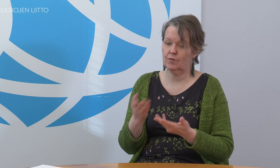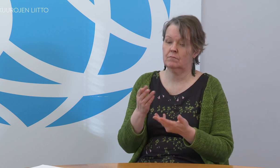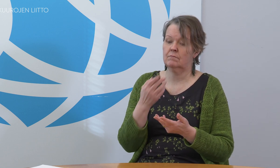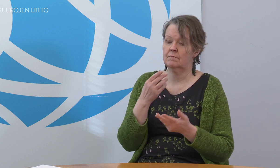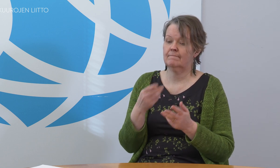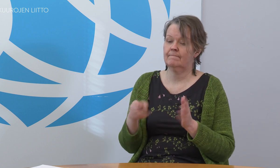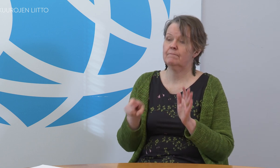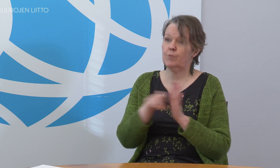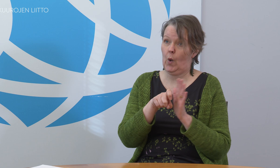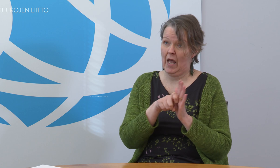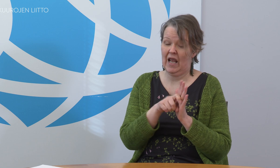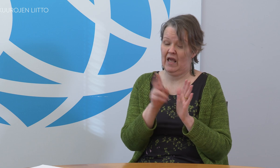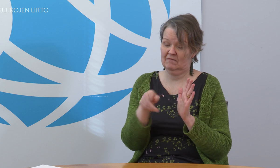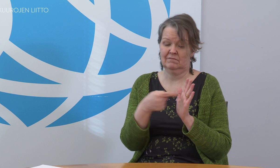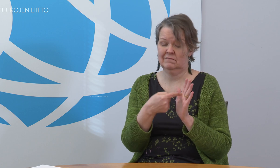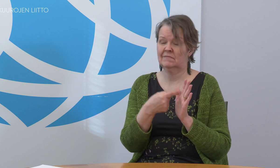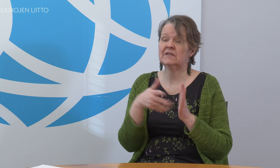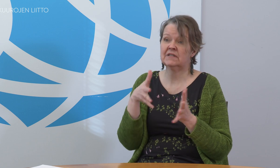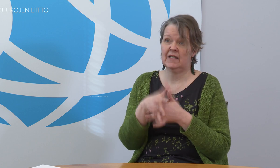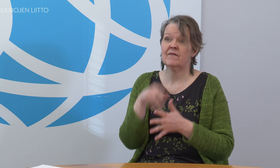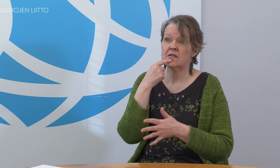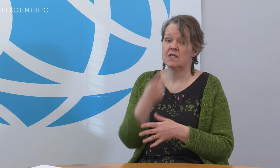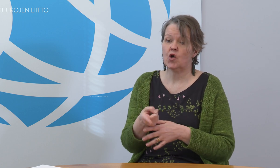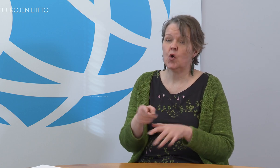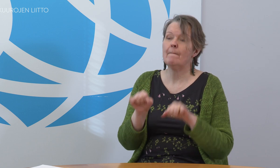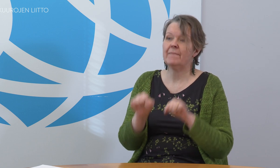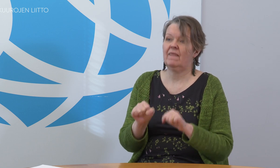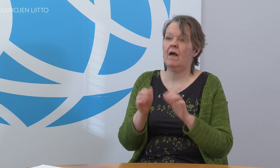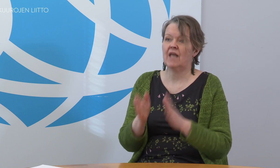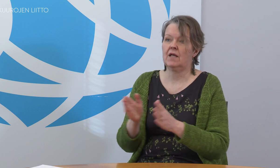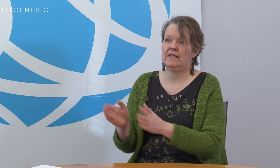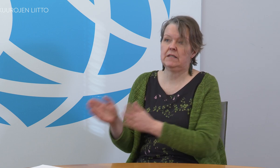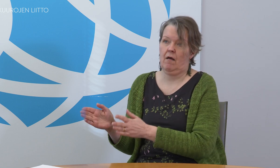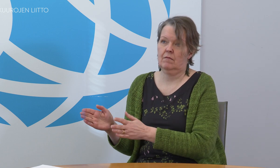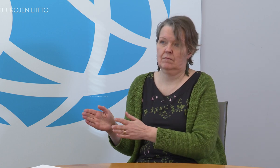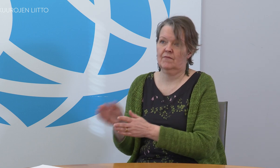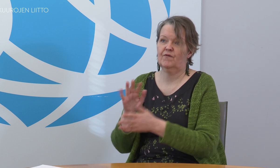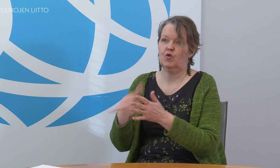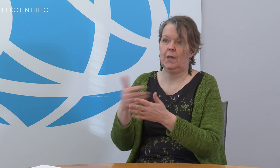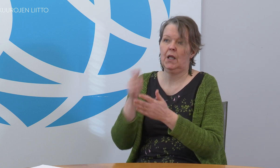Vammaispalvelulain pykälä sanoo selvästi, että palvelua on järjestettävä.